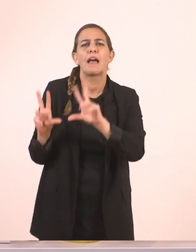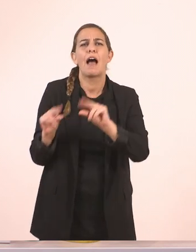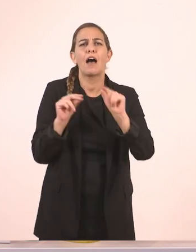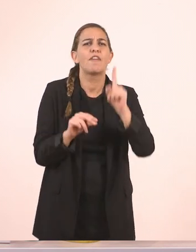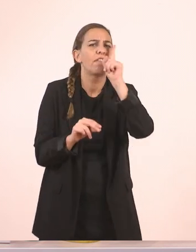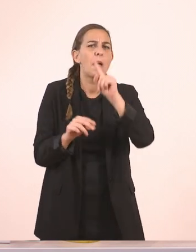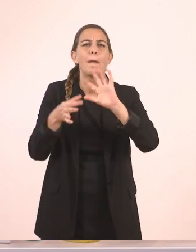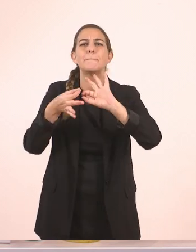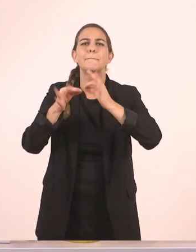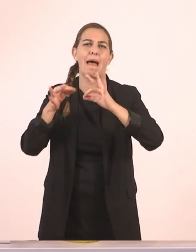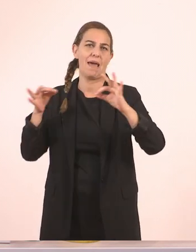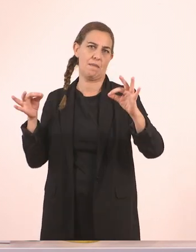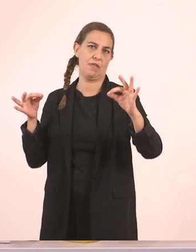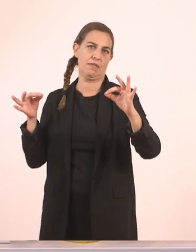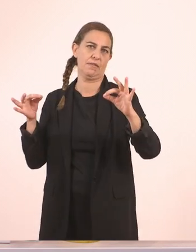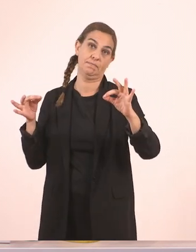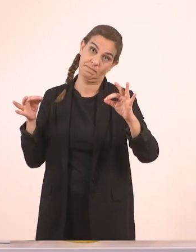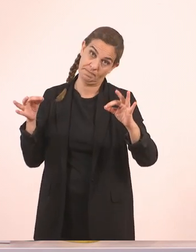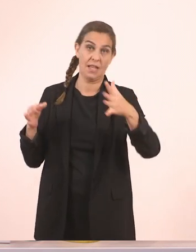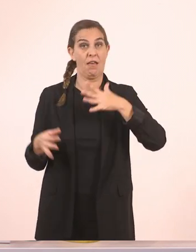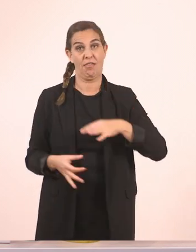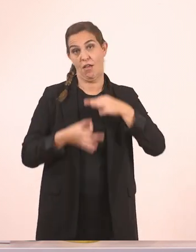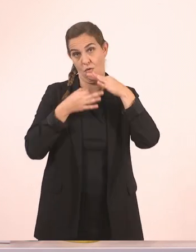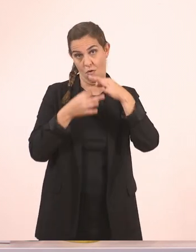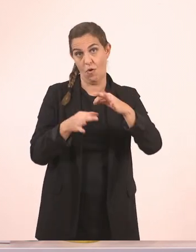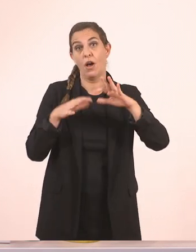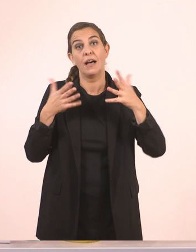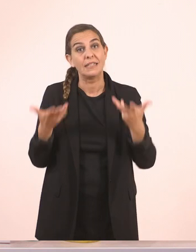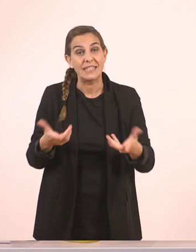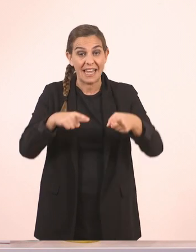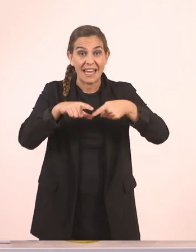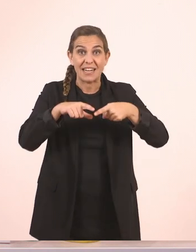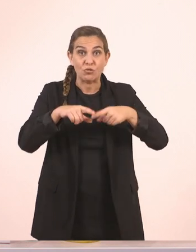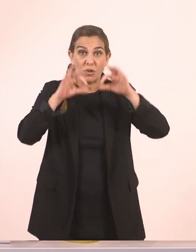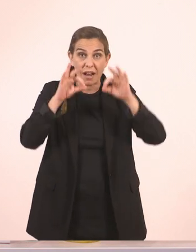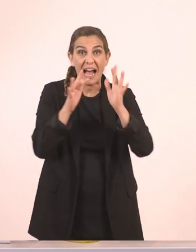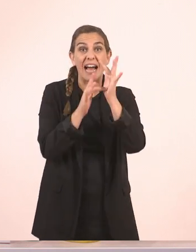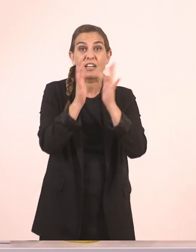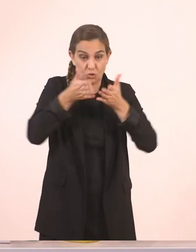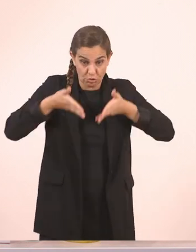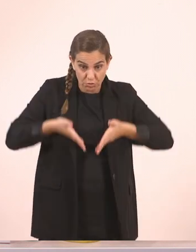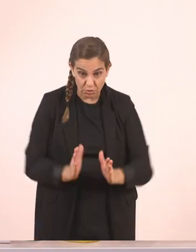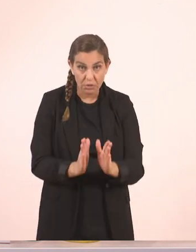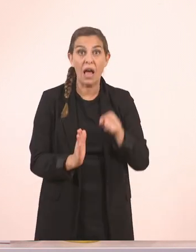θέλω να σας πω ότι τα Χριστούγεννα, παιδιά, η γέννηση του Χριστού, είναι ένα πραγματικό γεγονός.